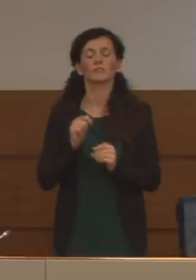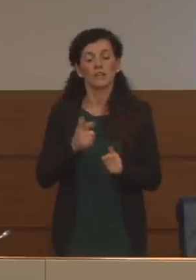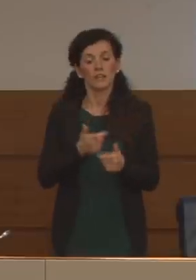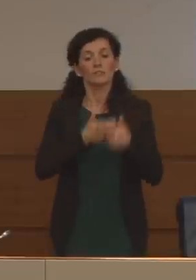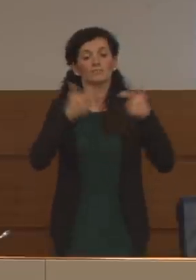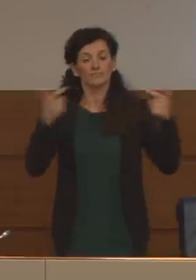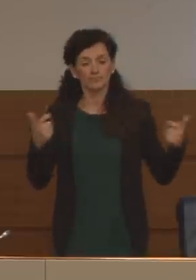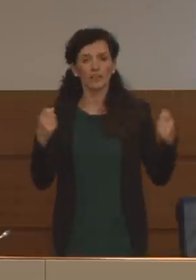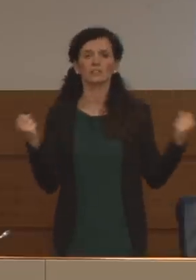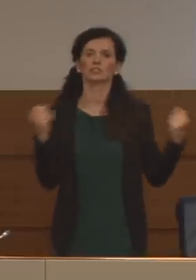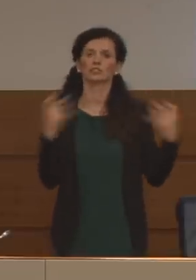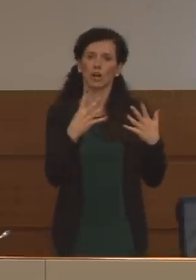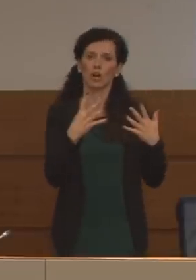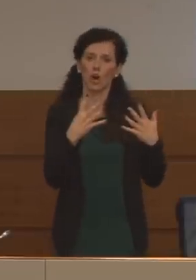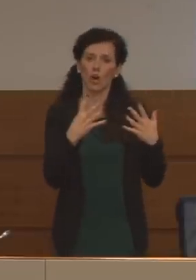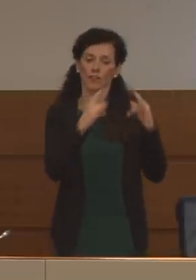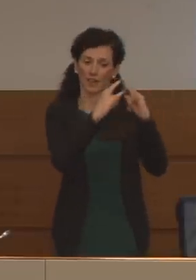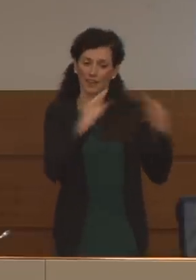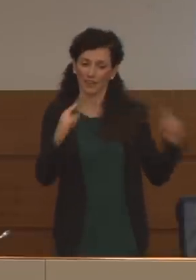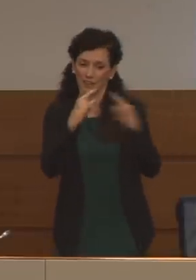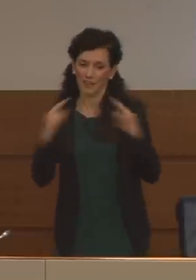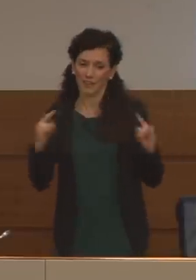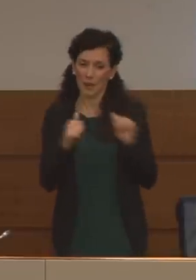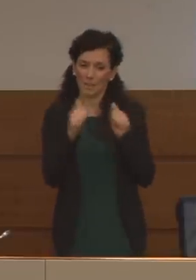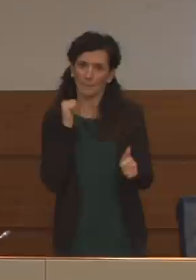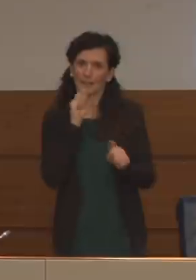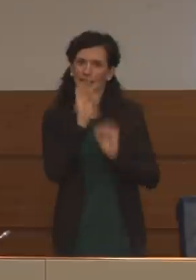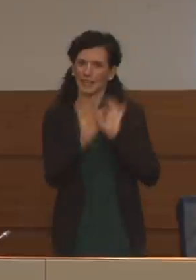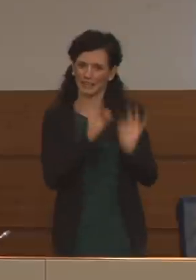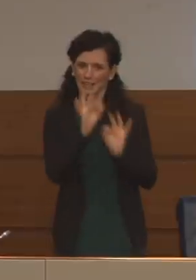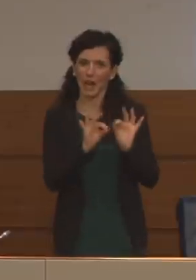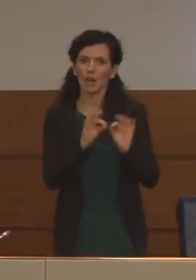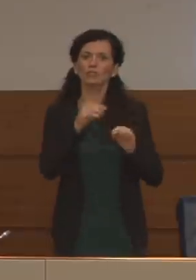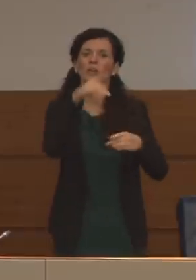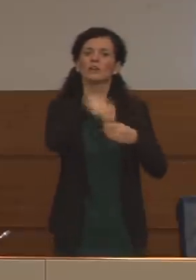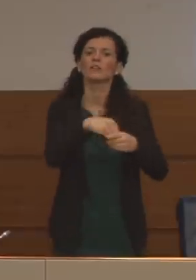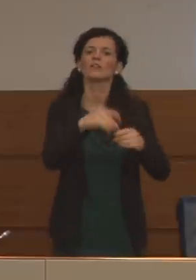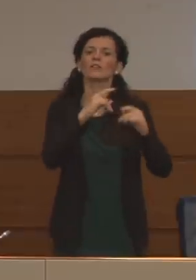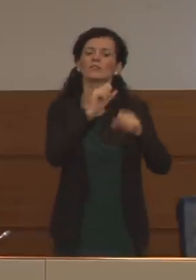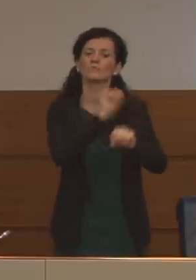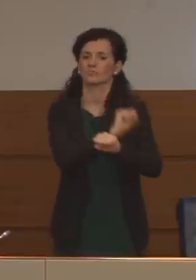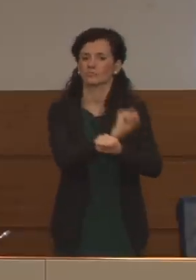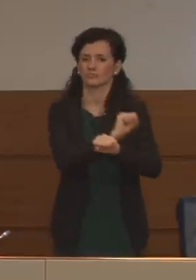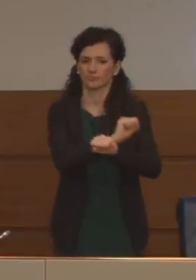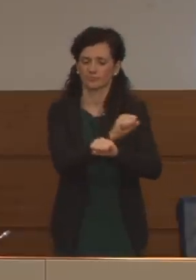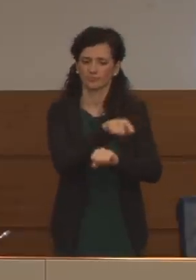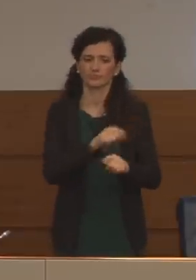le tende di pre-triage negli istituti penitenziari. Abbiamo anche